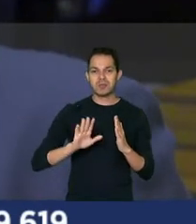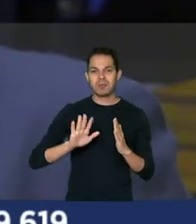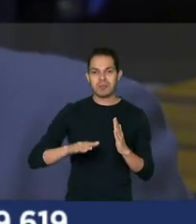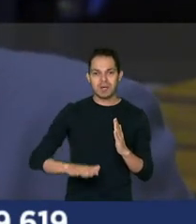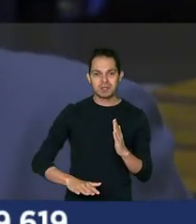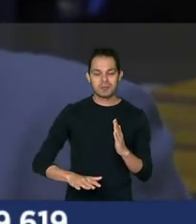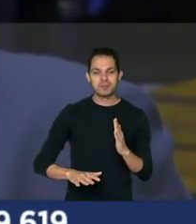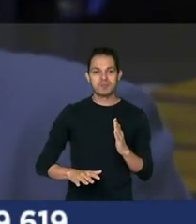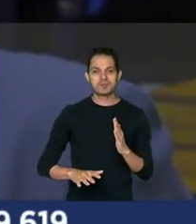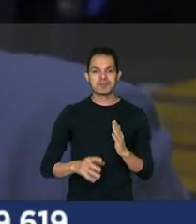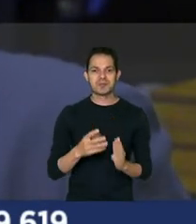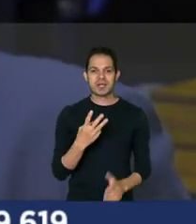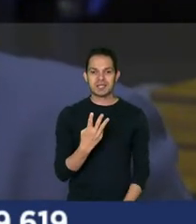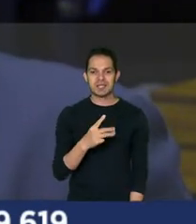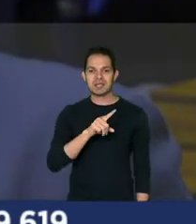151. PORTANTO, ALÉM DE SER INJUSTIÇA UMA TAXAÇÃO TÃO